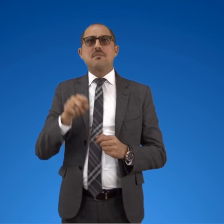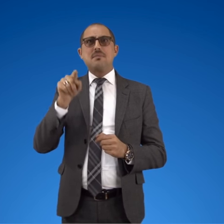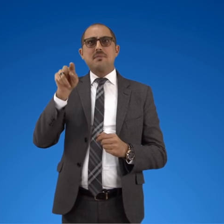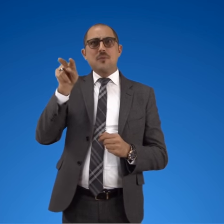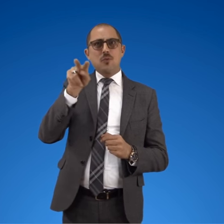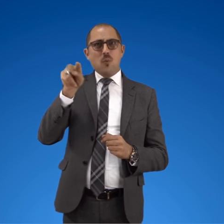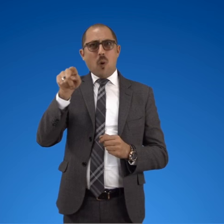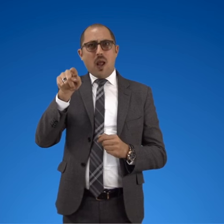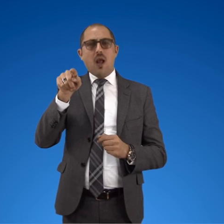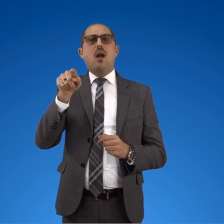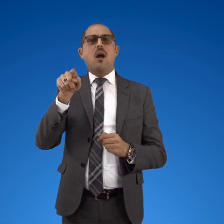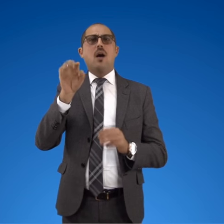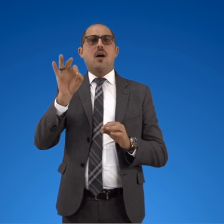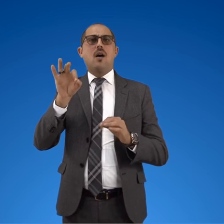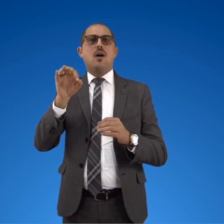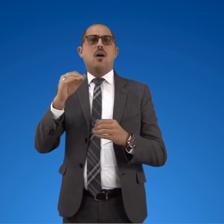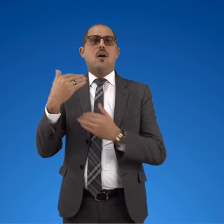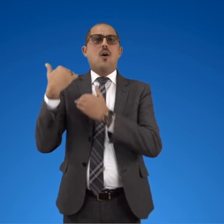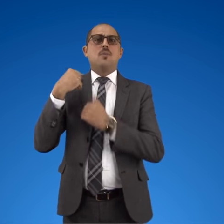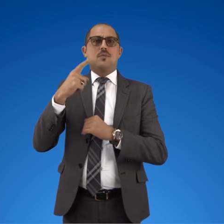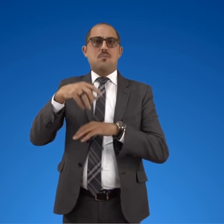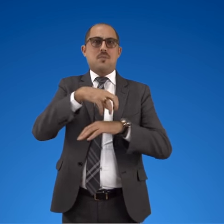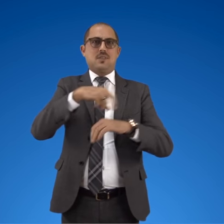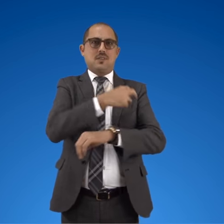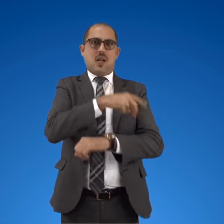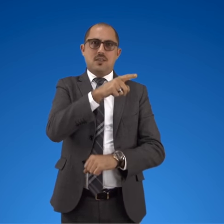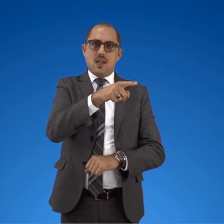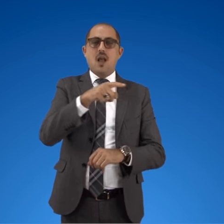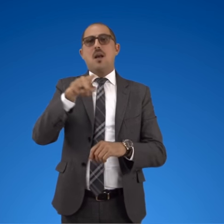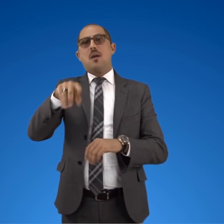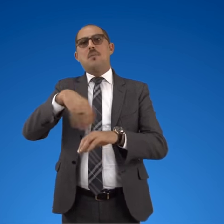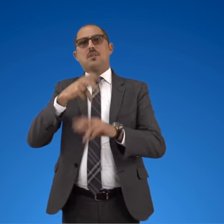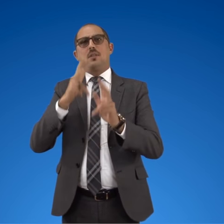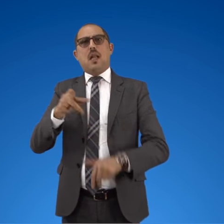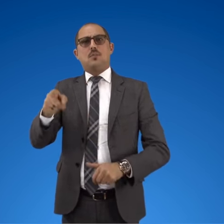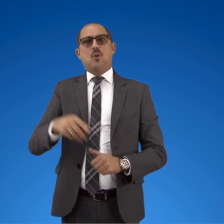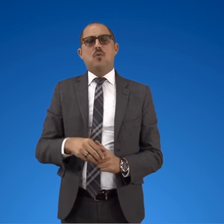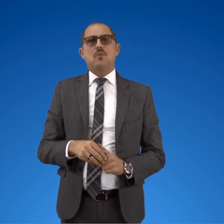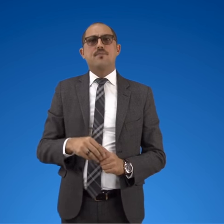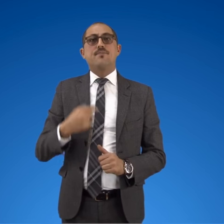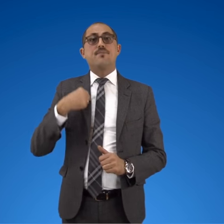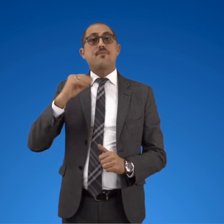dal Ministero della Sanità e dal Ministero dei Trasporti